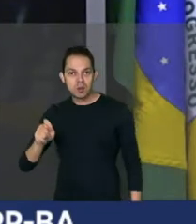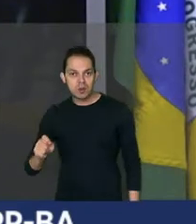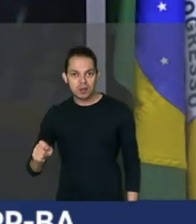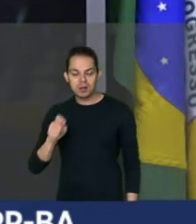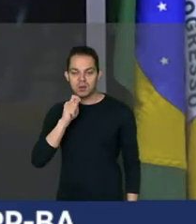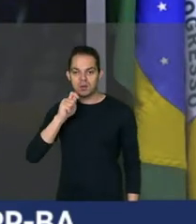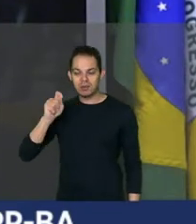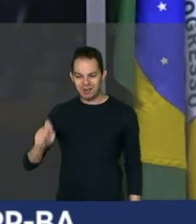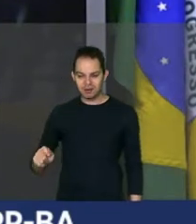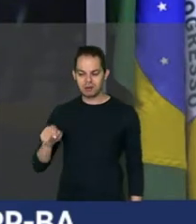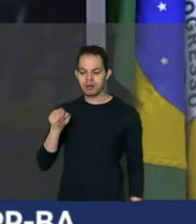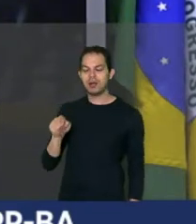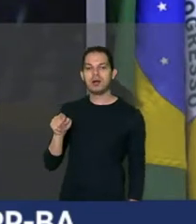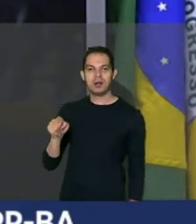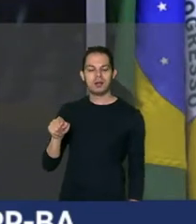UCRÂNIA FAZ PARTE DE UMA